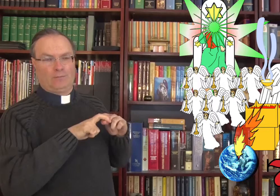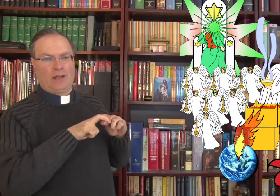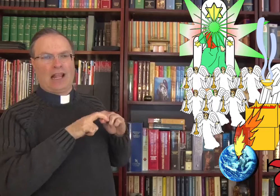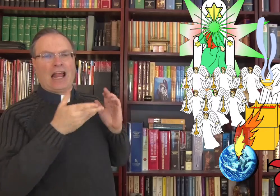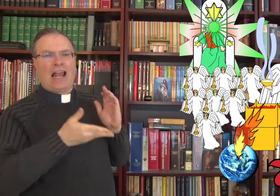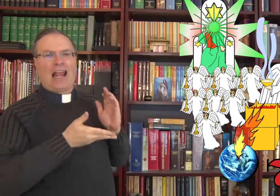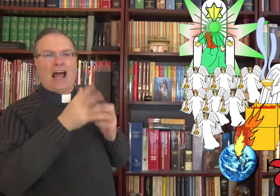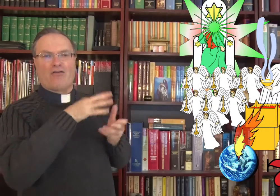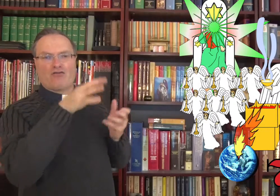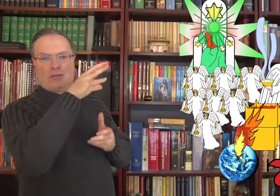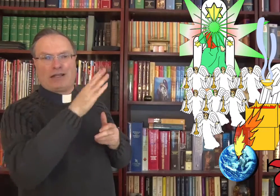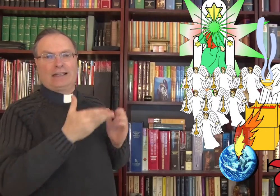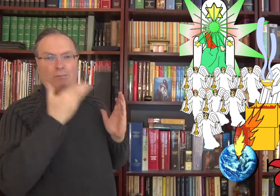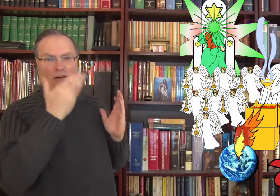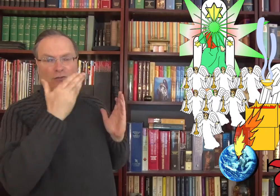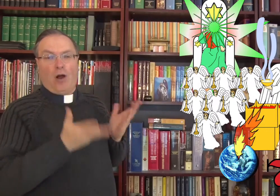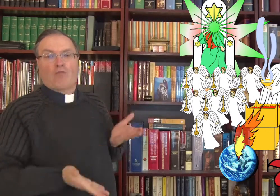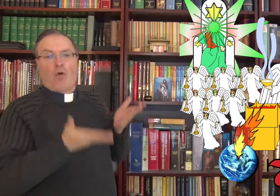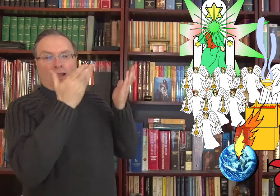La fumée des parfums monta